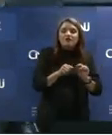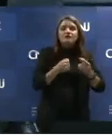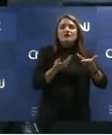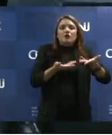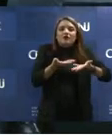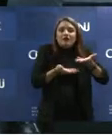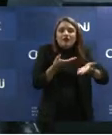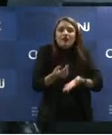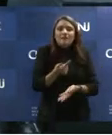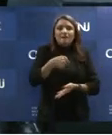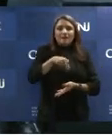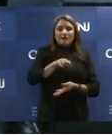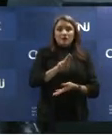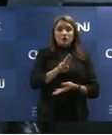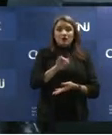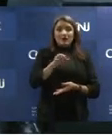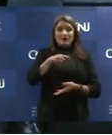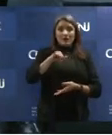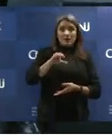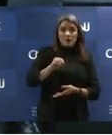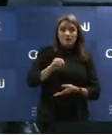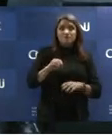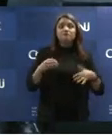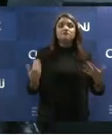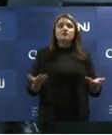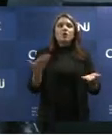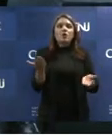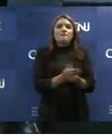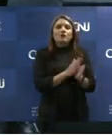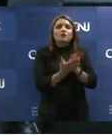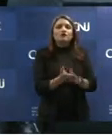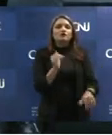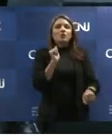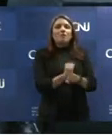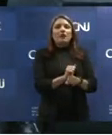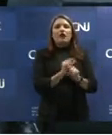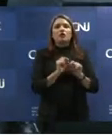Excelência, portanto, entre 8 de maio de 2018,